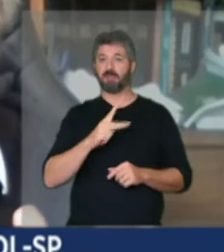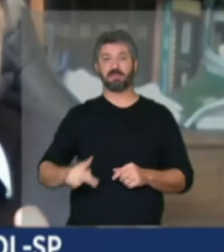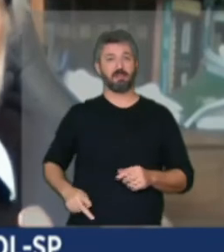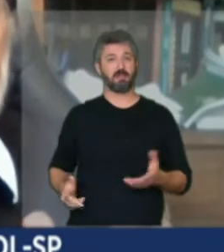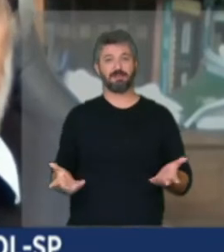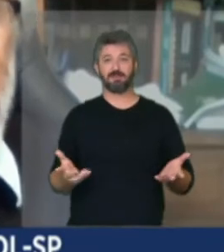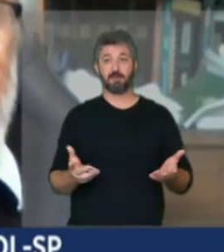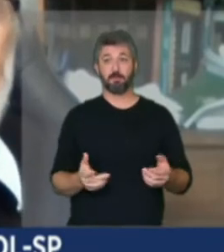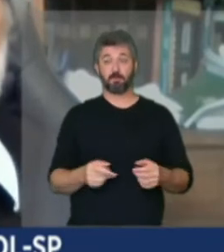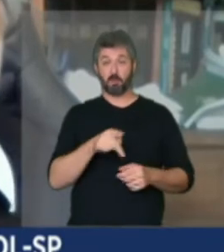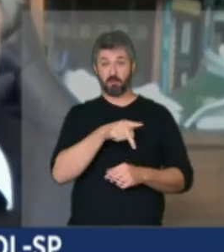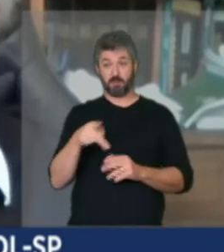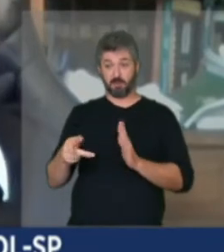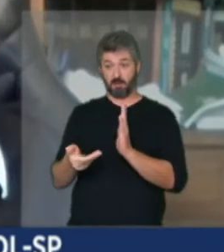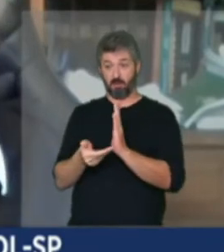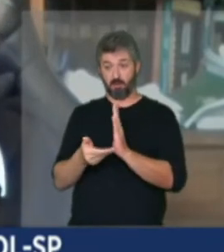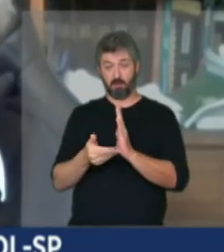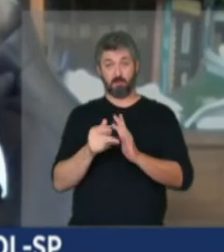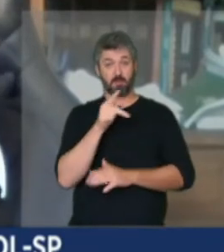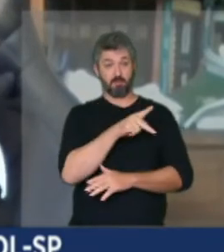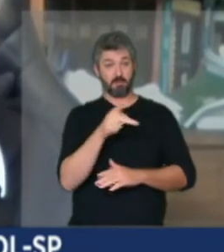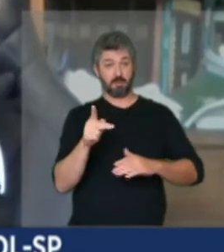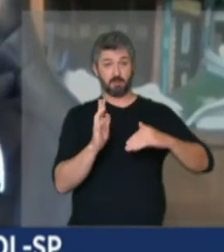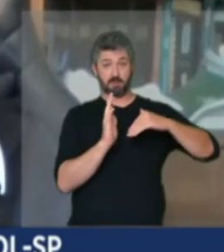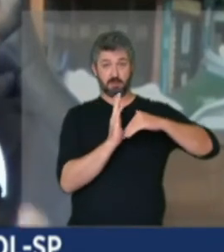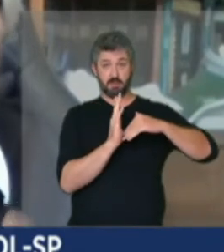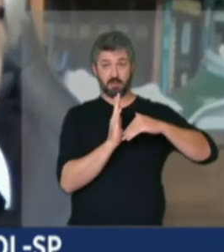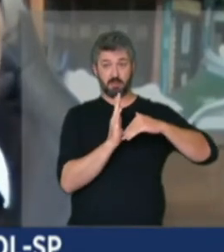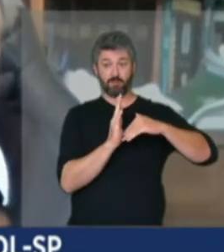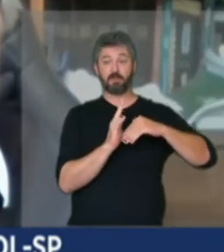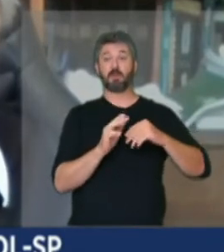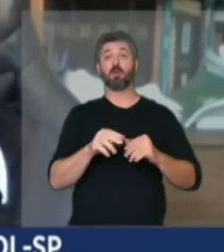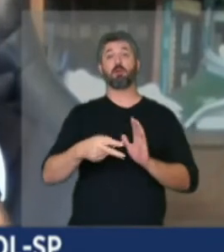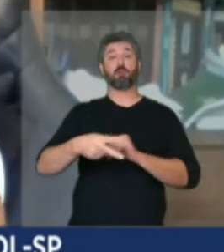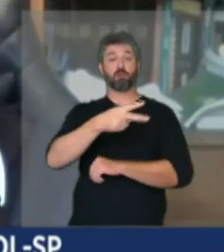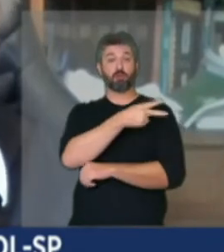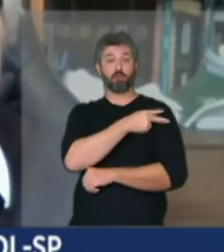PRESIDENTE DO SENADO E O CHEFE DA PROCURADORIA-GERAL DA REPÚBLICA AUGUSTO ARAS NÃO